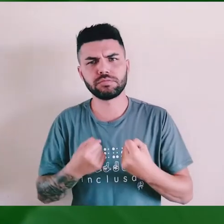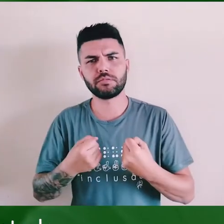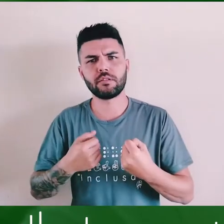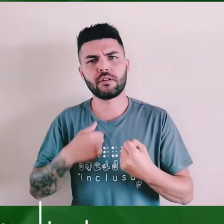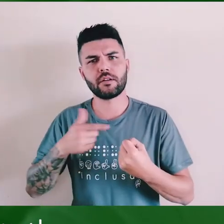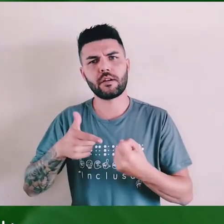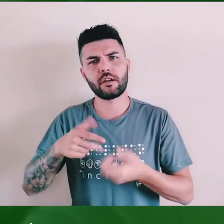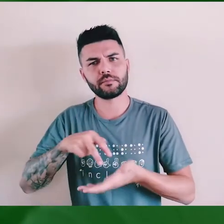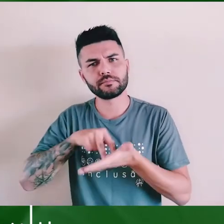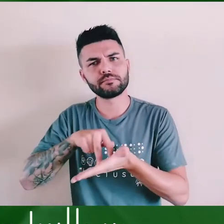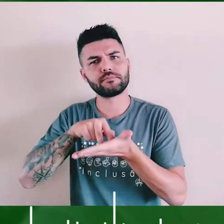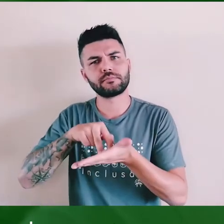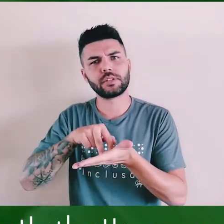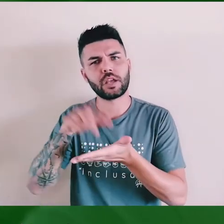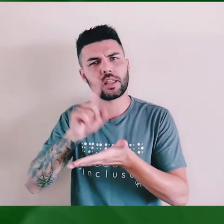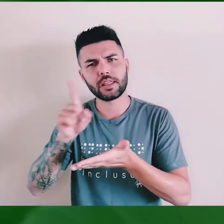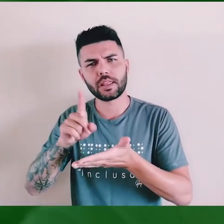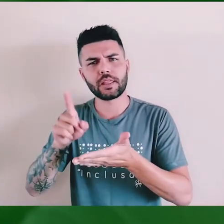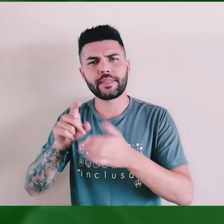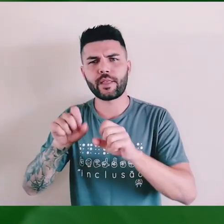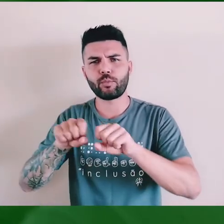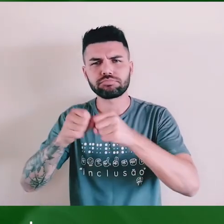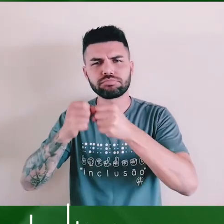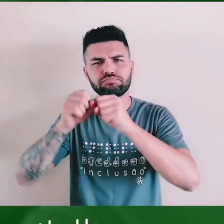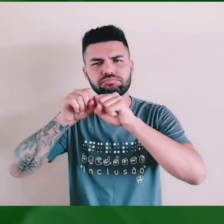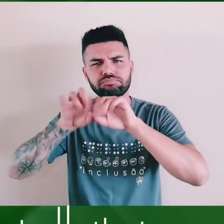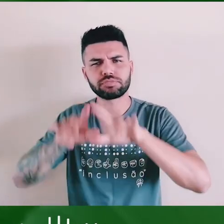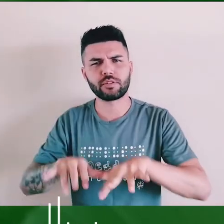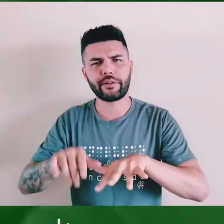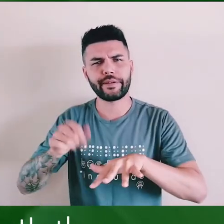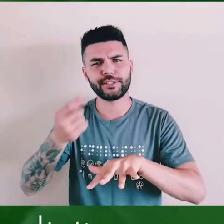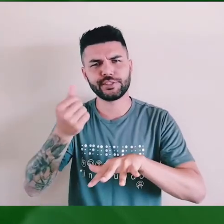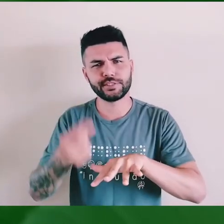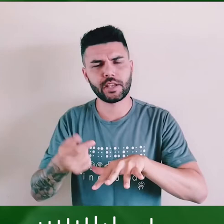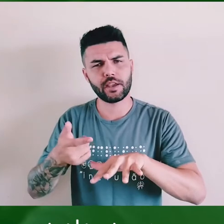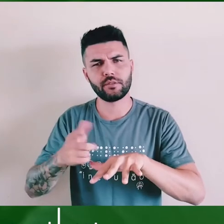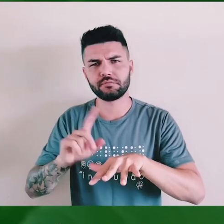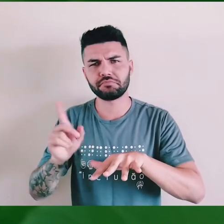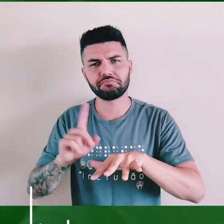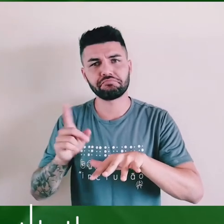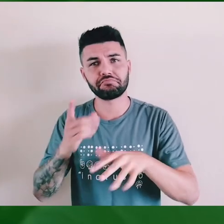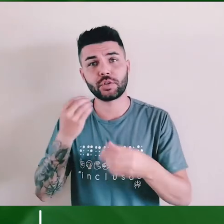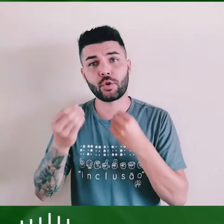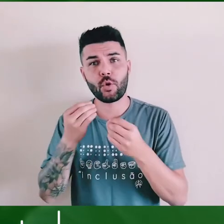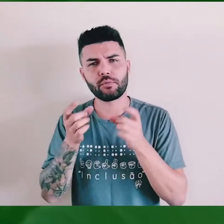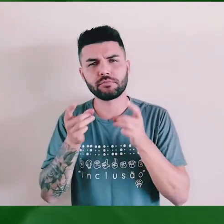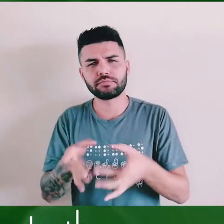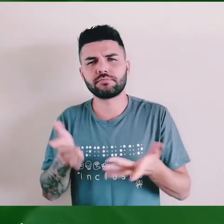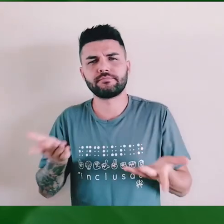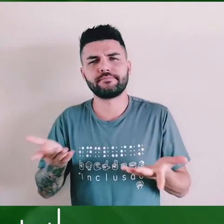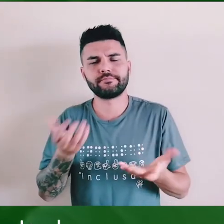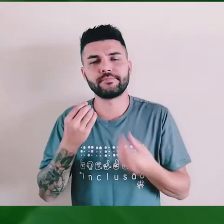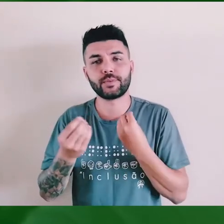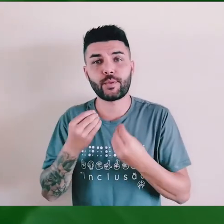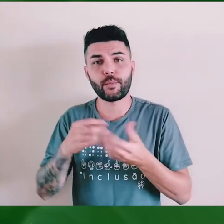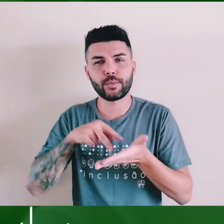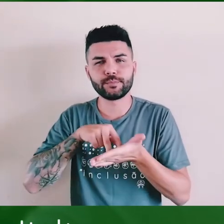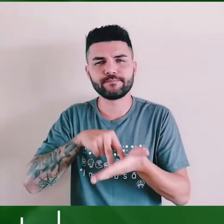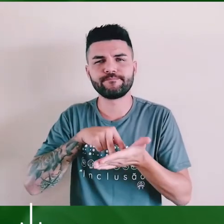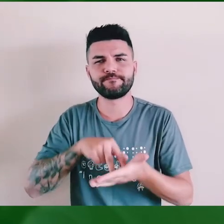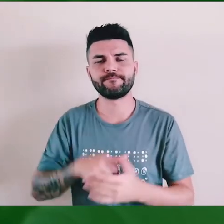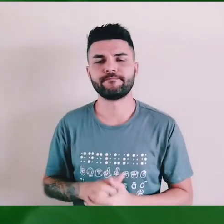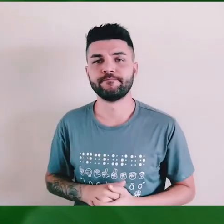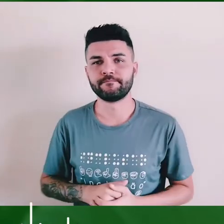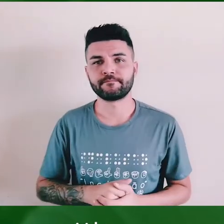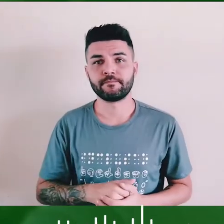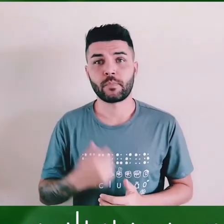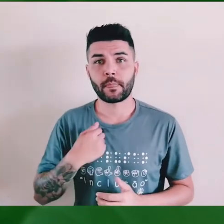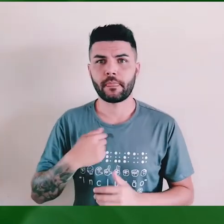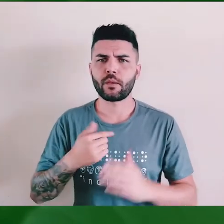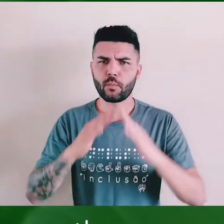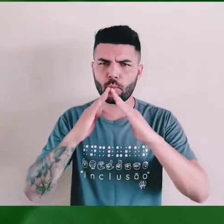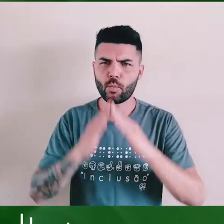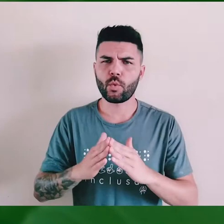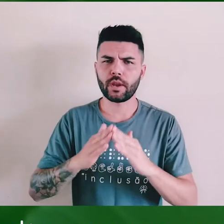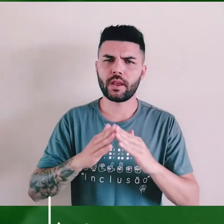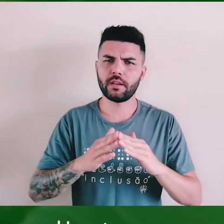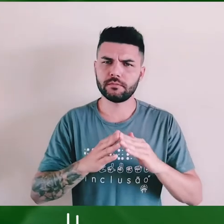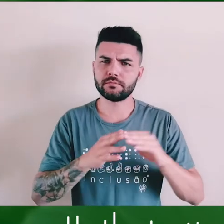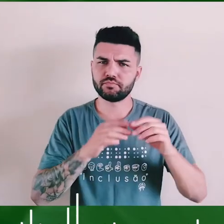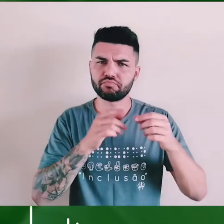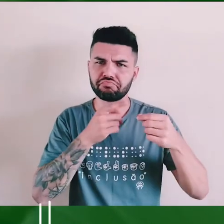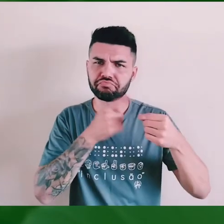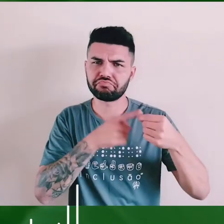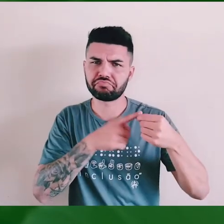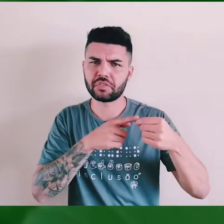difícil sem quebrar? Pedro: É complicado né? Eu morei em Cuiabá e acompanhava bastante